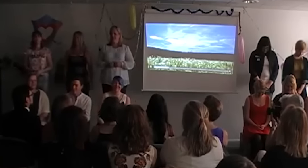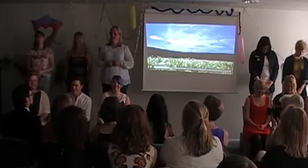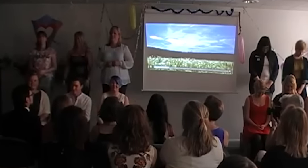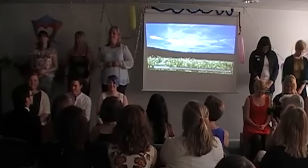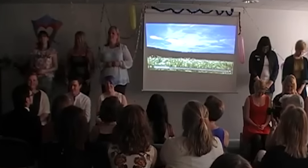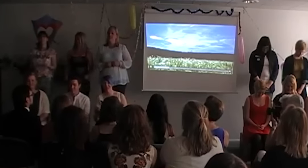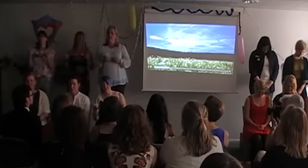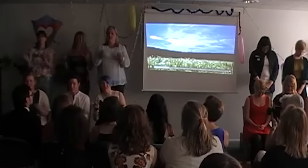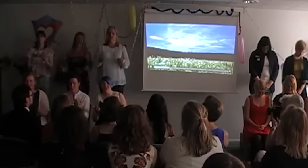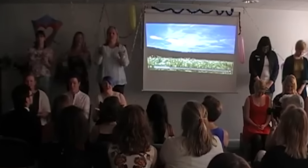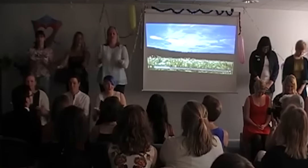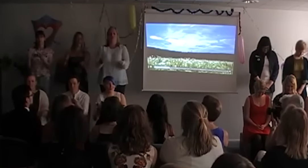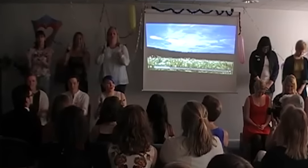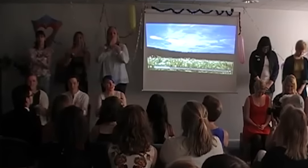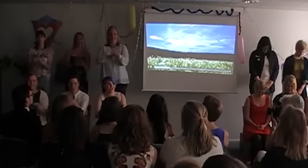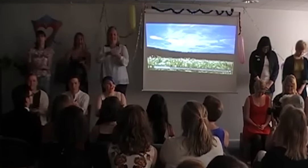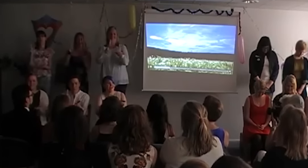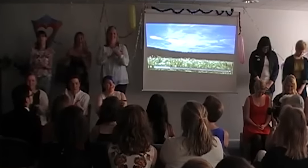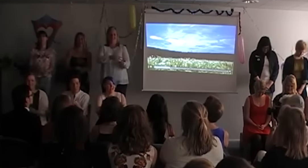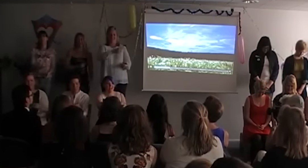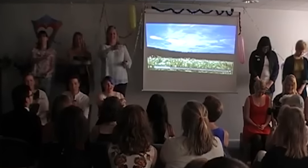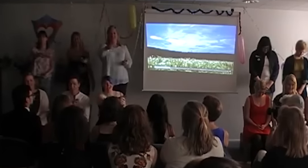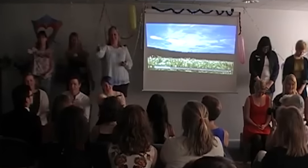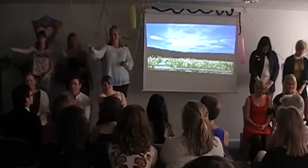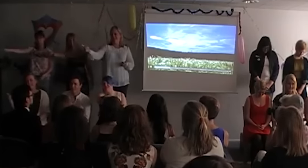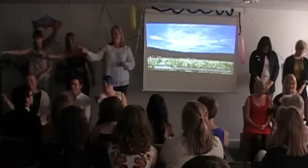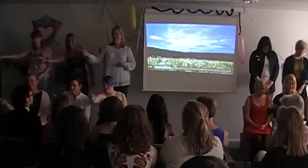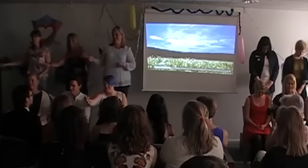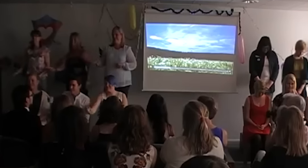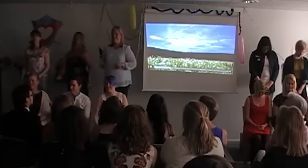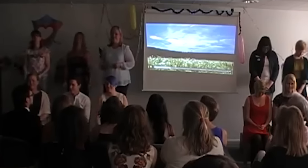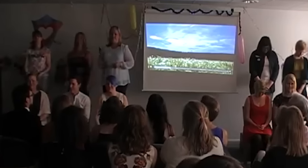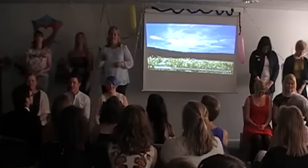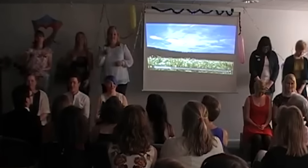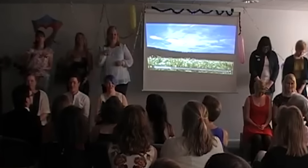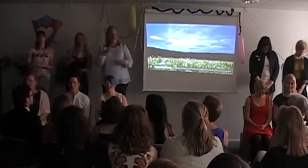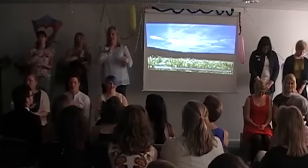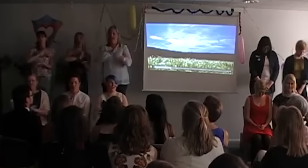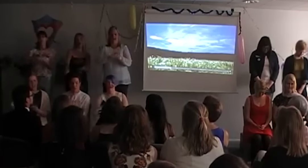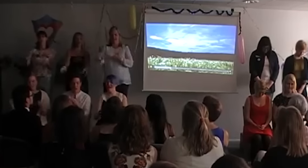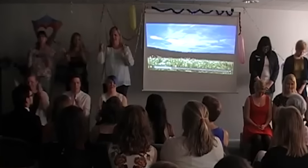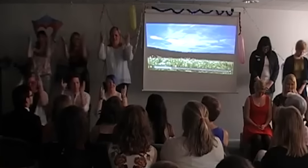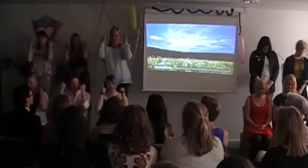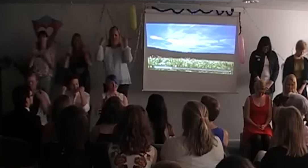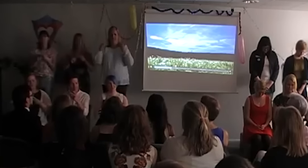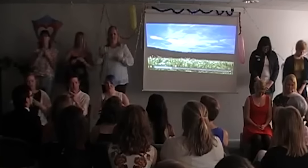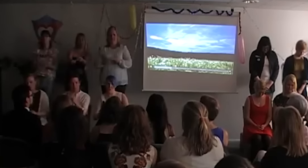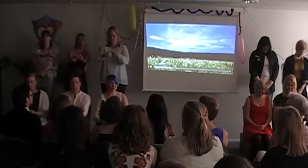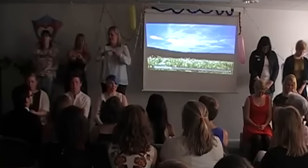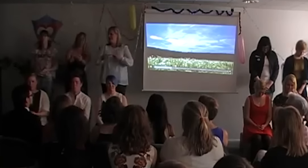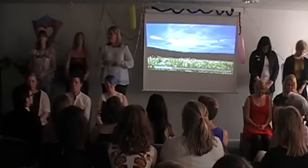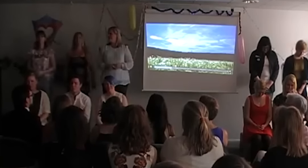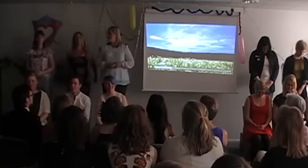För, idag ska de höra sanningen. Jag ska aldrig ta skit igen.